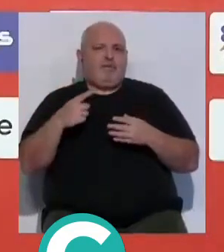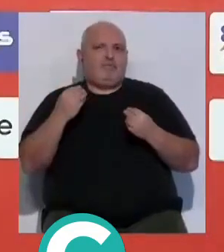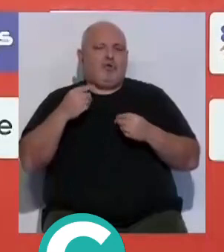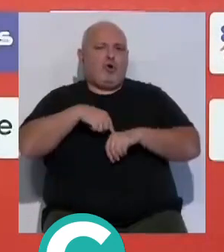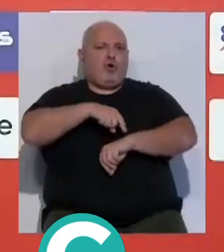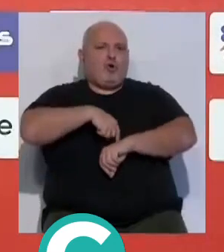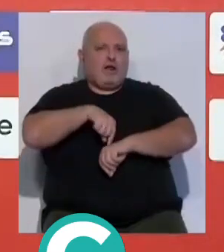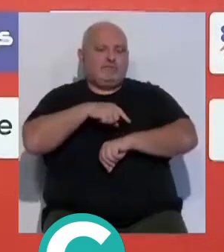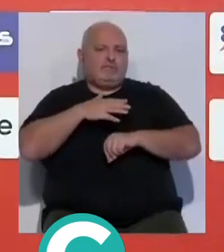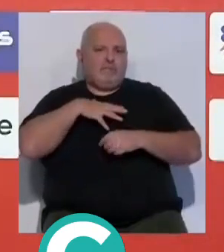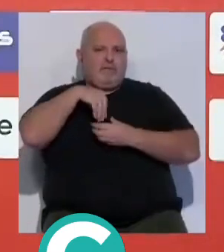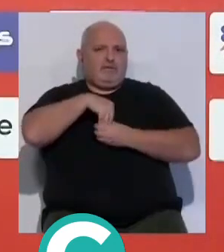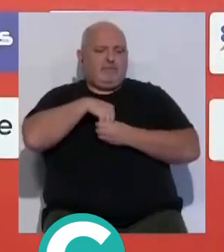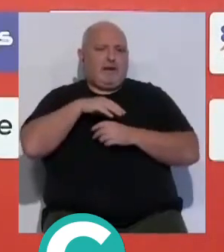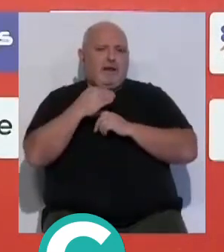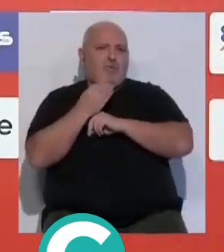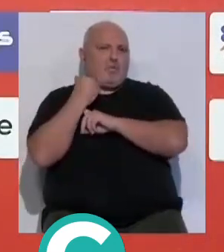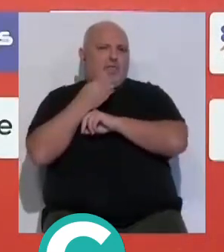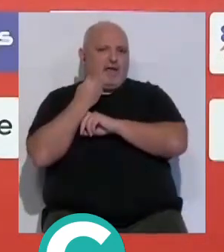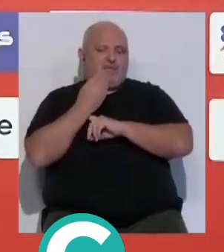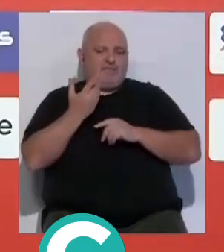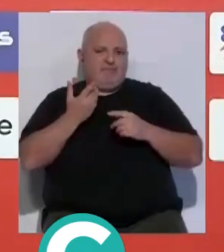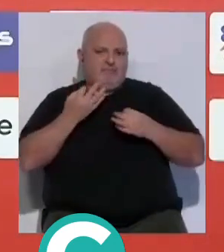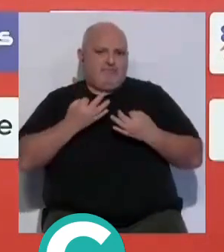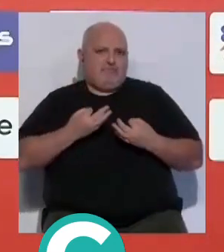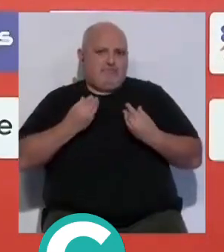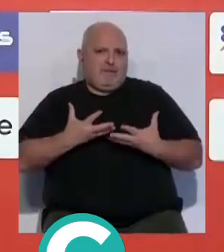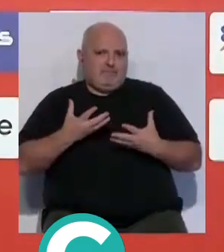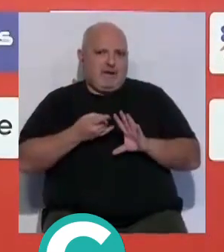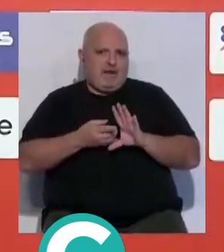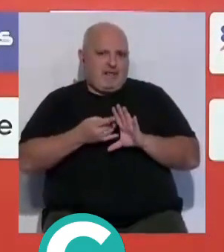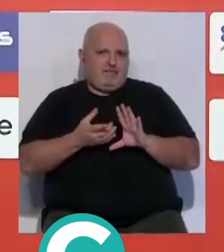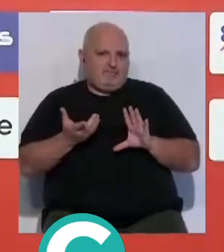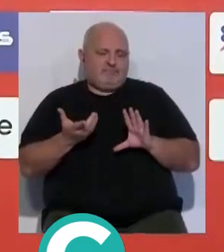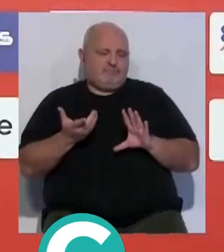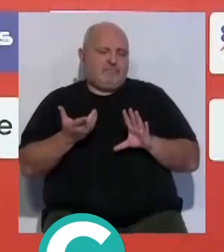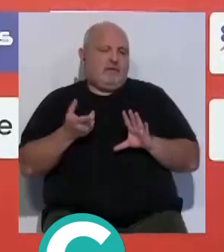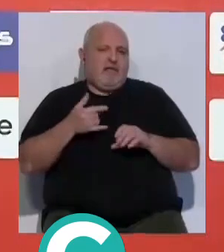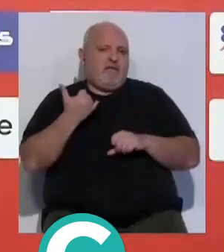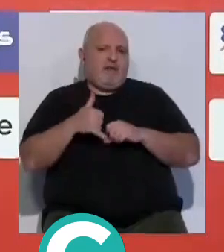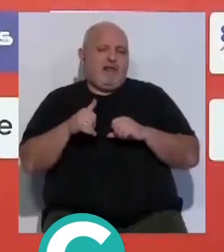en mi cuerpo no para cuidarme para estar bien y yo creo que que eso al final es la recompensa no